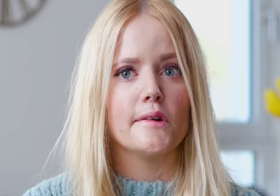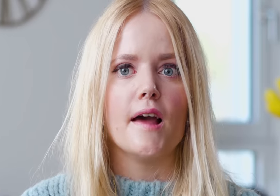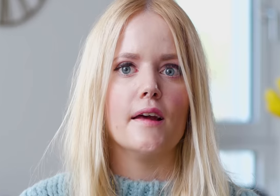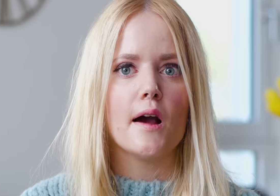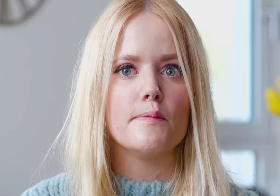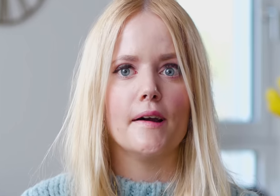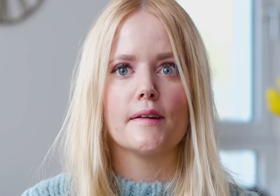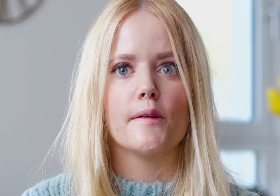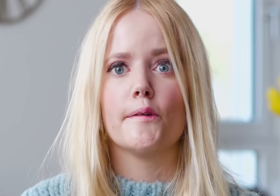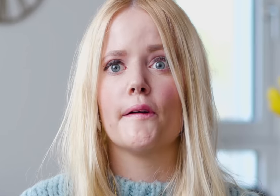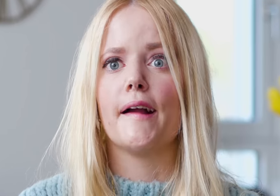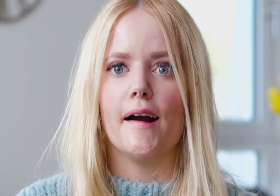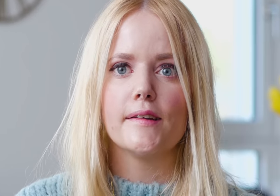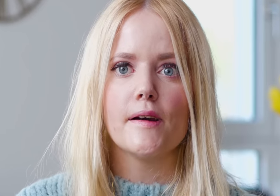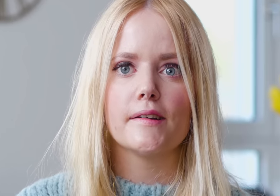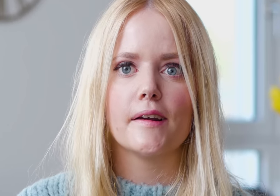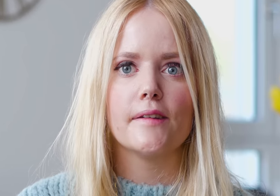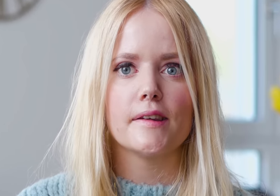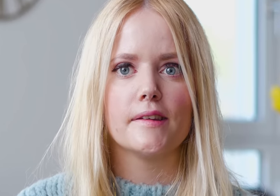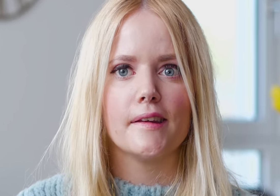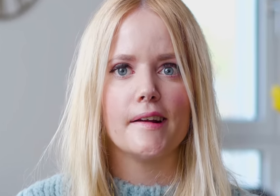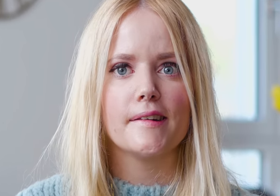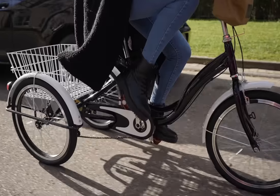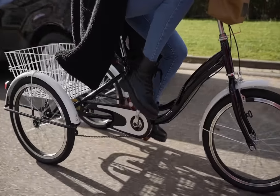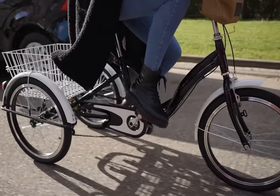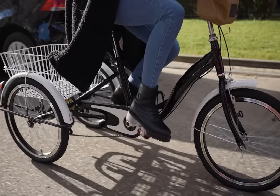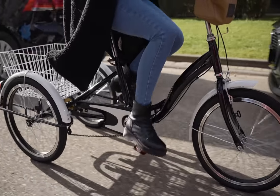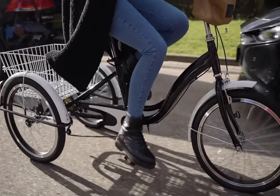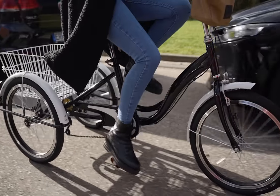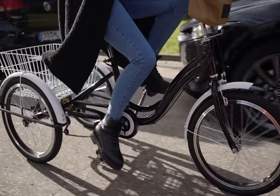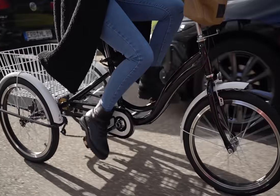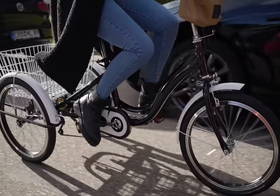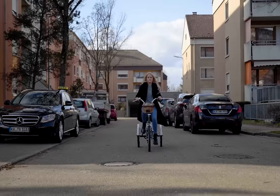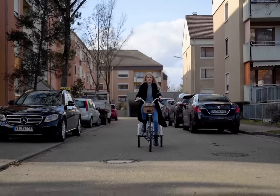Von einer Taubheit hat mir noch gar niemand irgendwas erzählt. Da hab ich natürlich geweint.